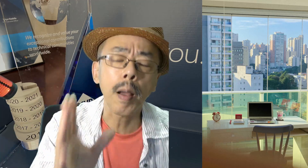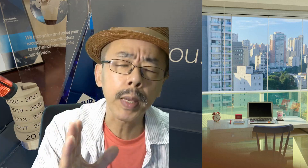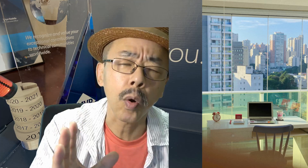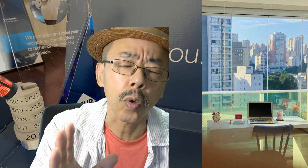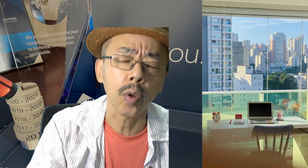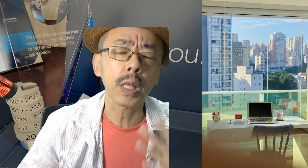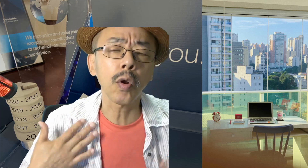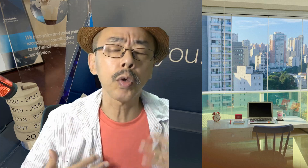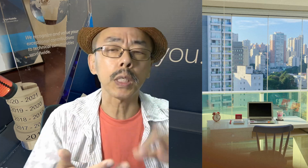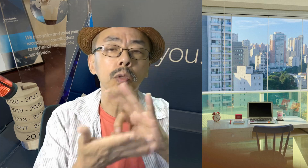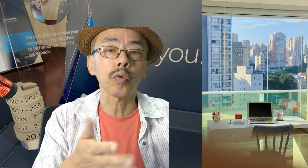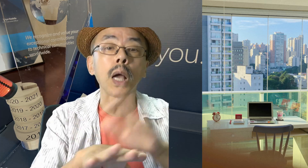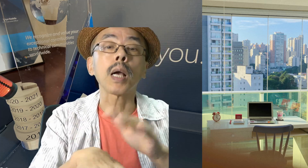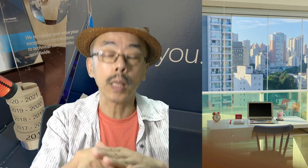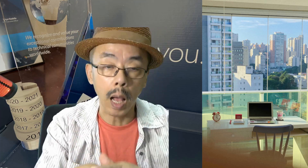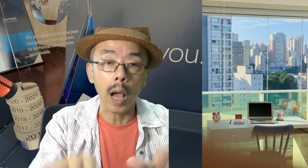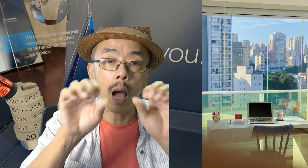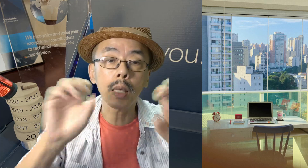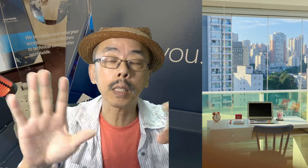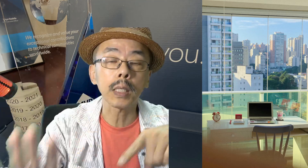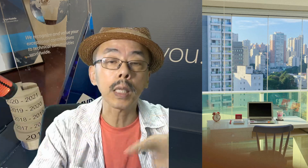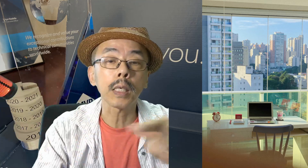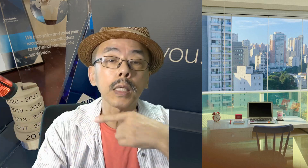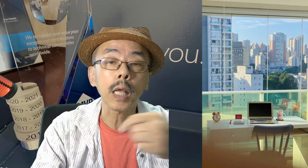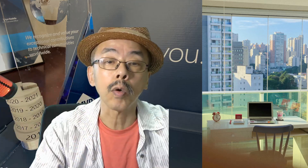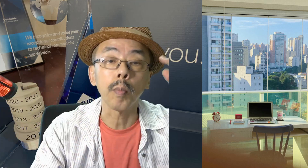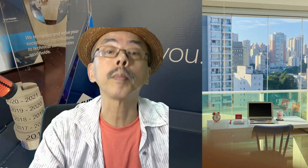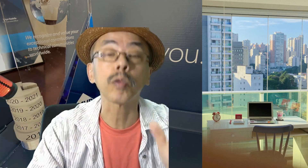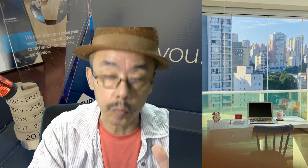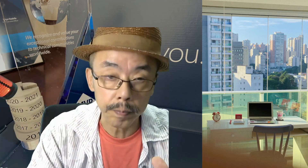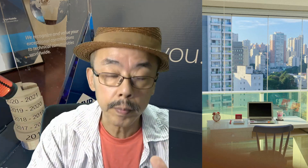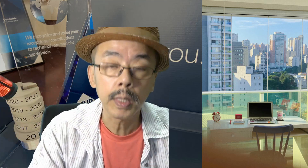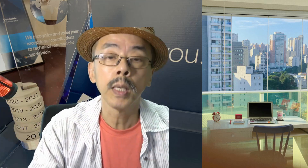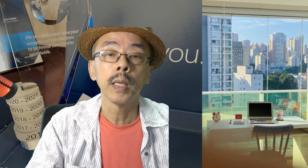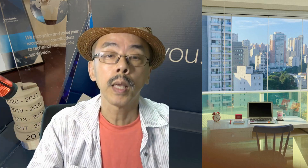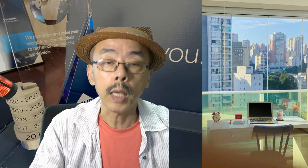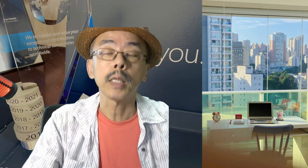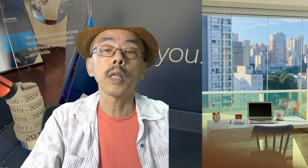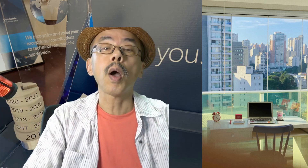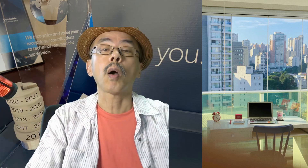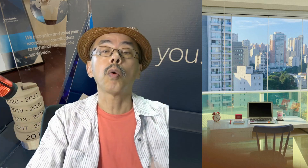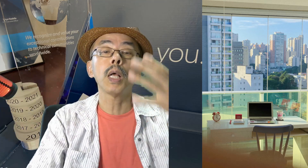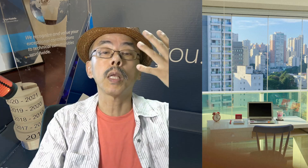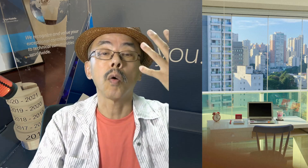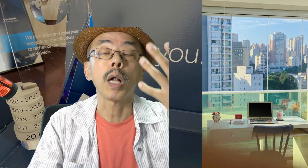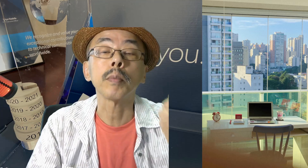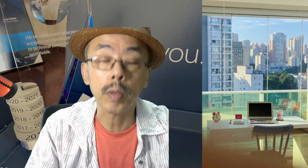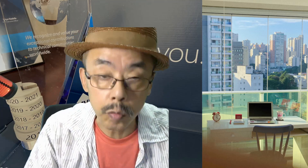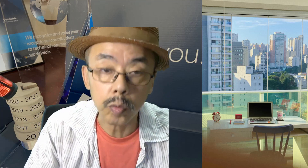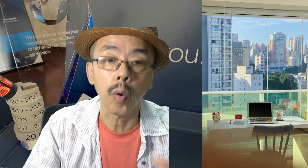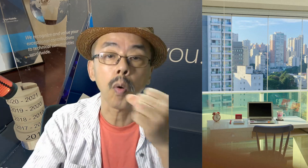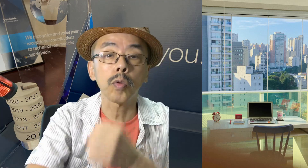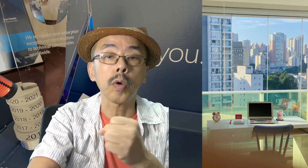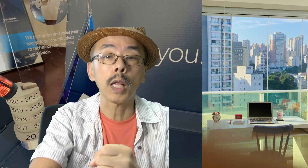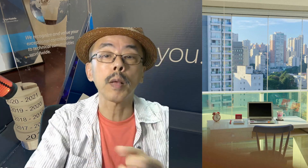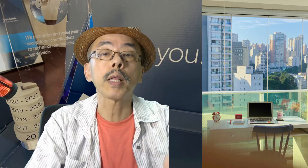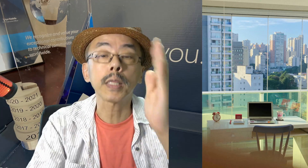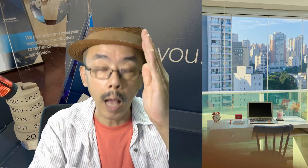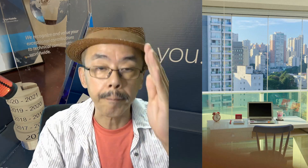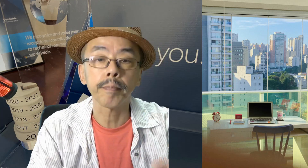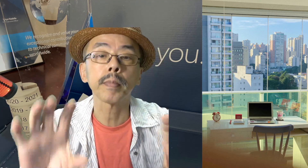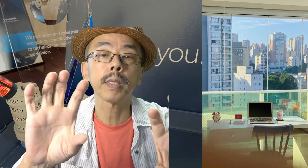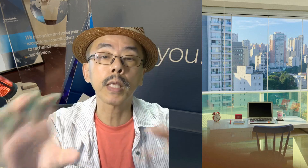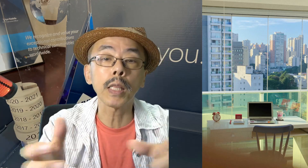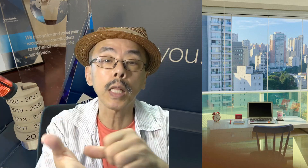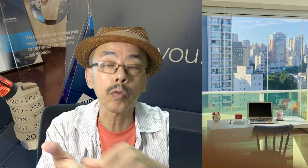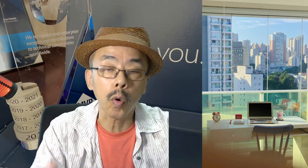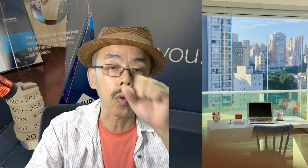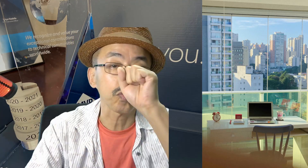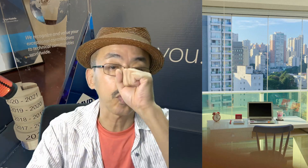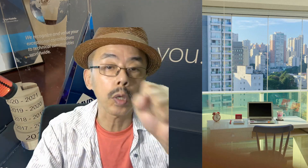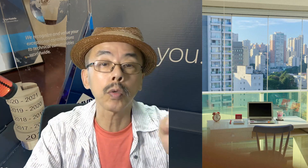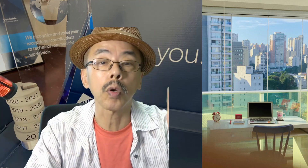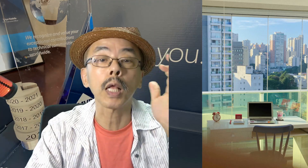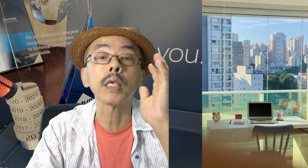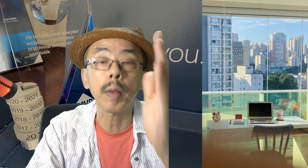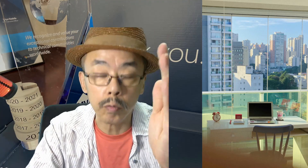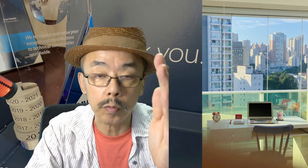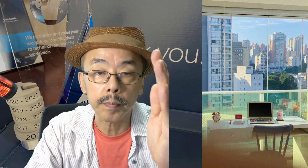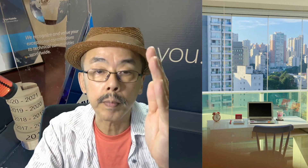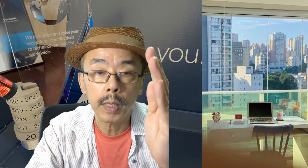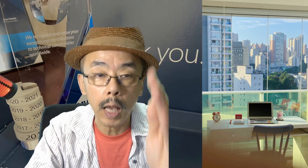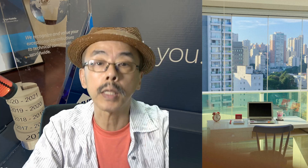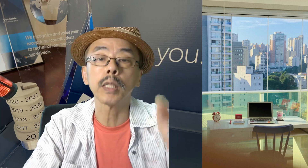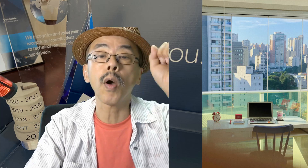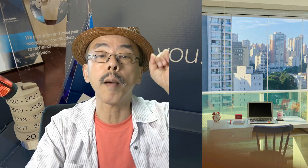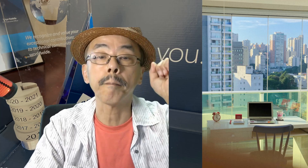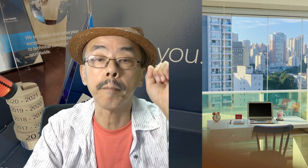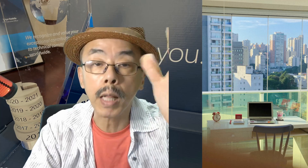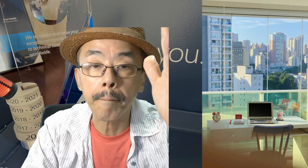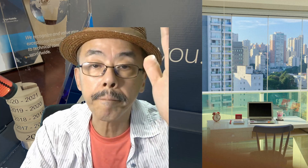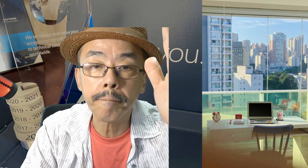また、Cameoの楽しい使い方、発信していきたいと思います。…では、これで終わります。おつかれさまでした。チャンネル登録よろしくお願いします。では、また！